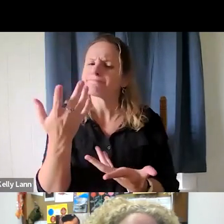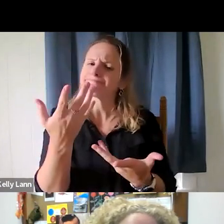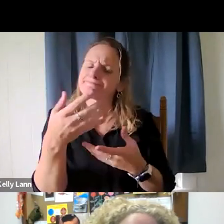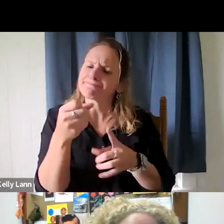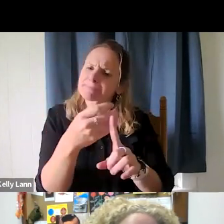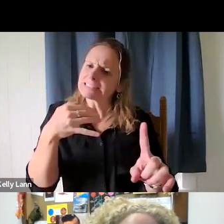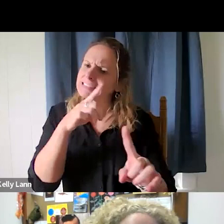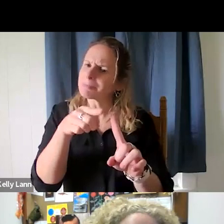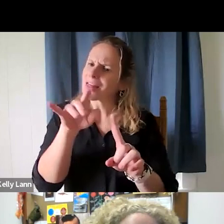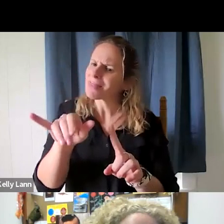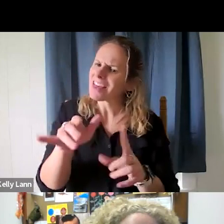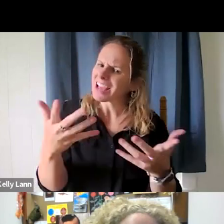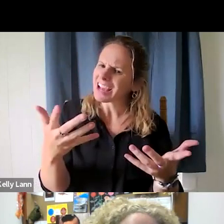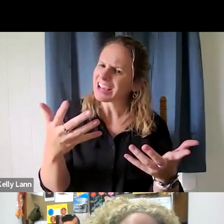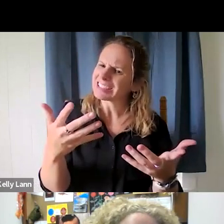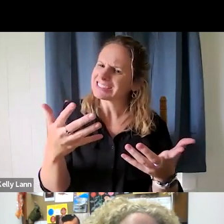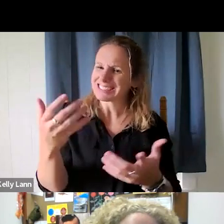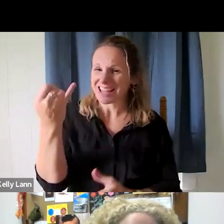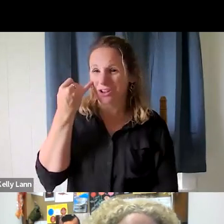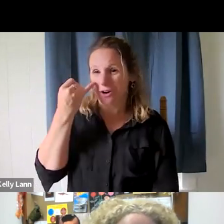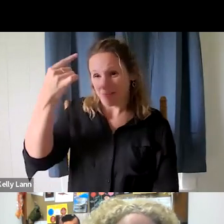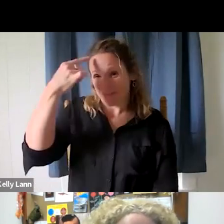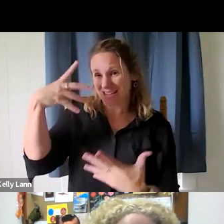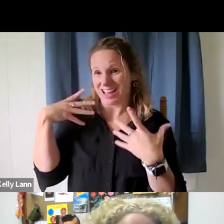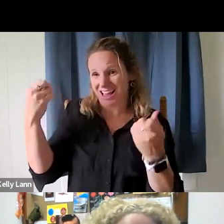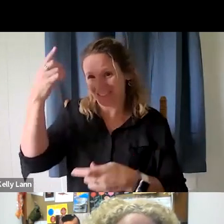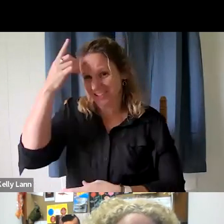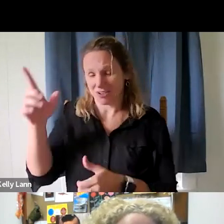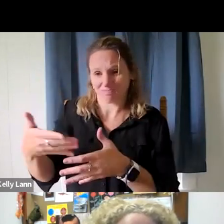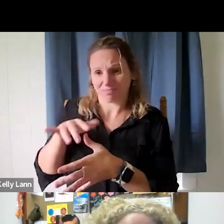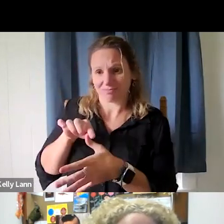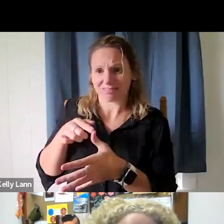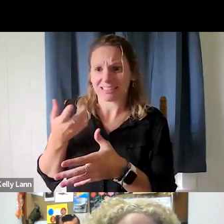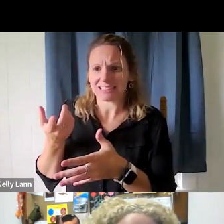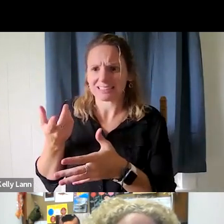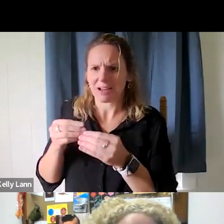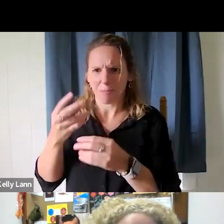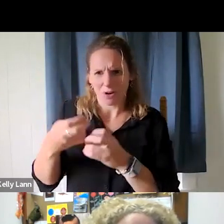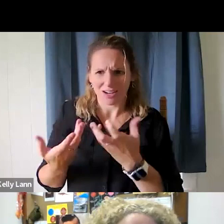cuando el trastorno concurrente es de salud mental? ¿Es más difícil que trabajar